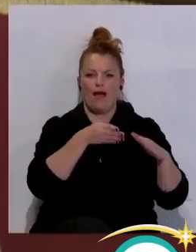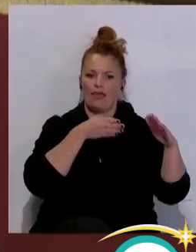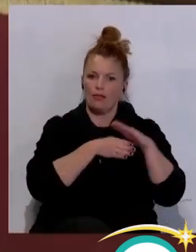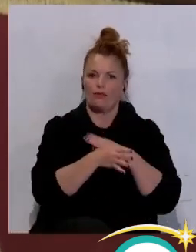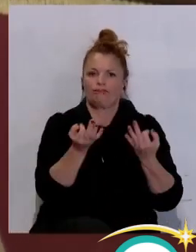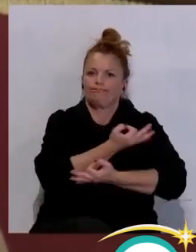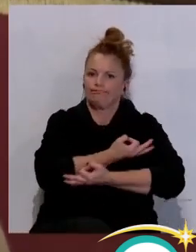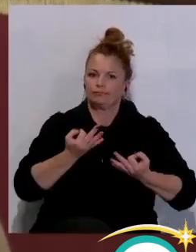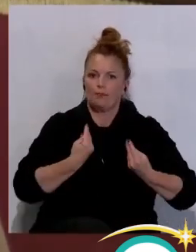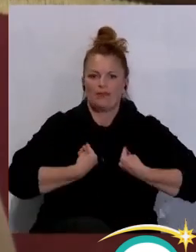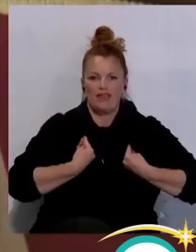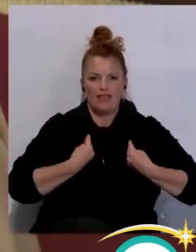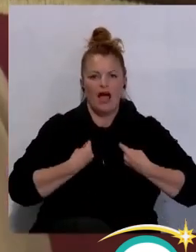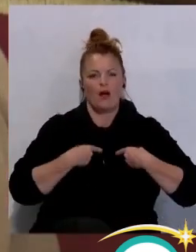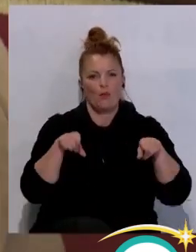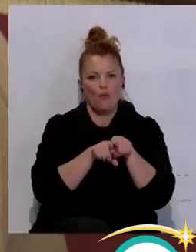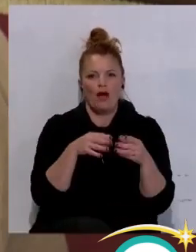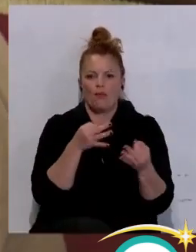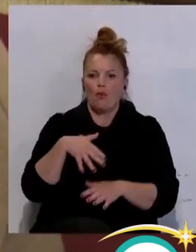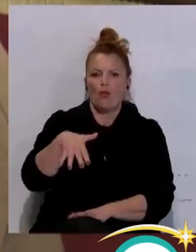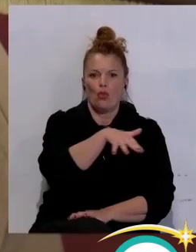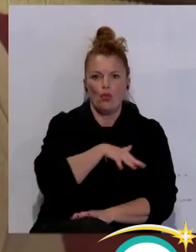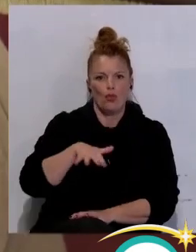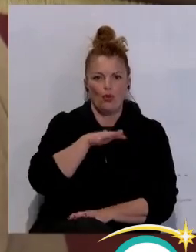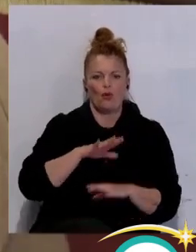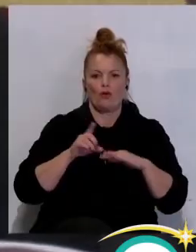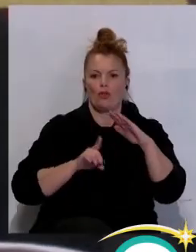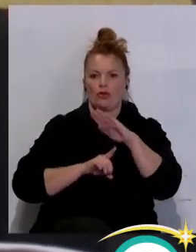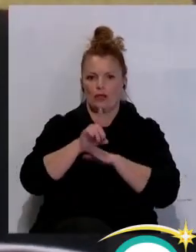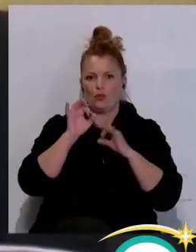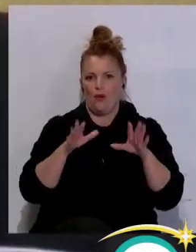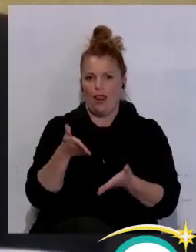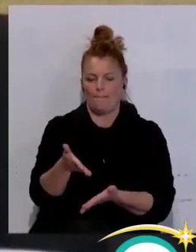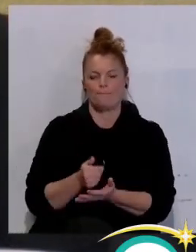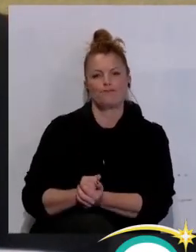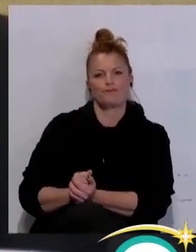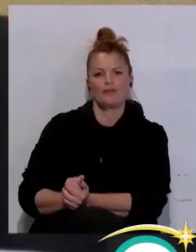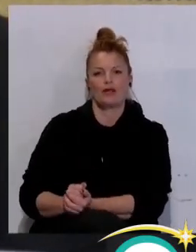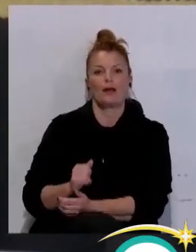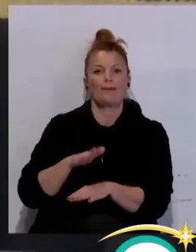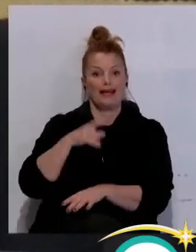a una vivienda eh en una zona de desarrollo como esta porque para tener memoria también